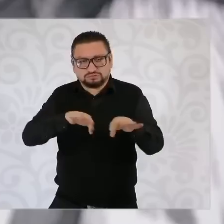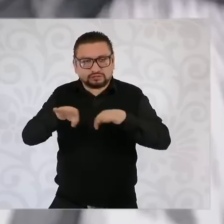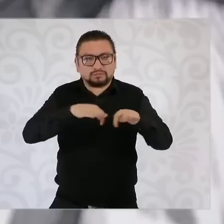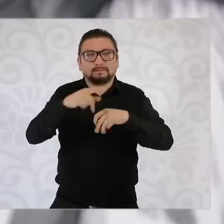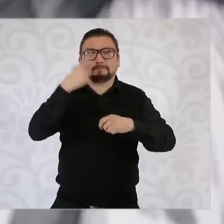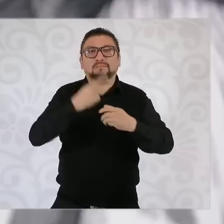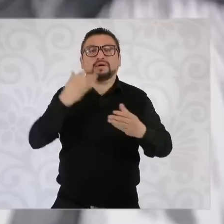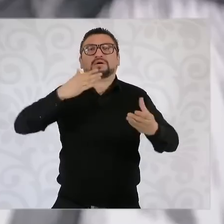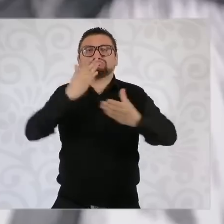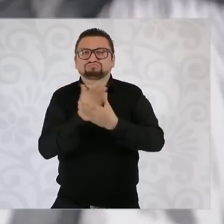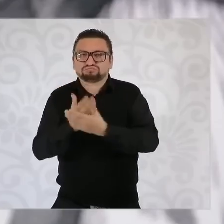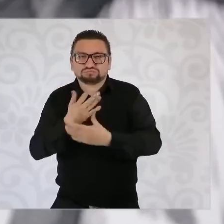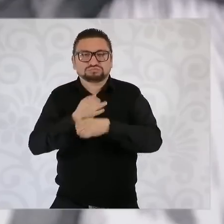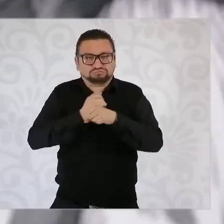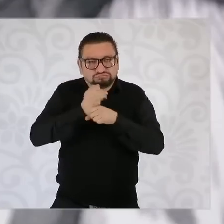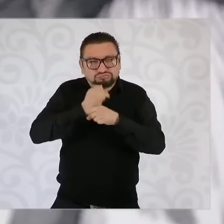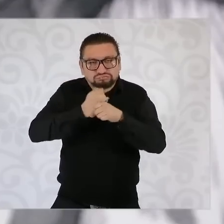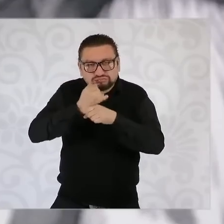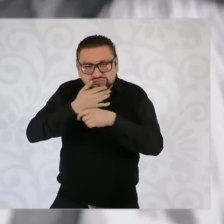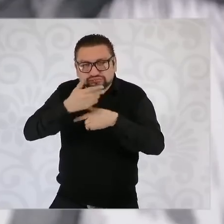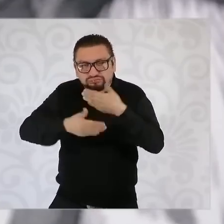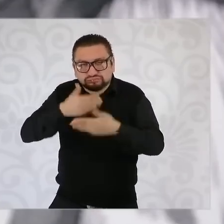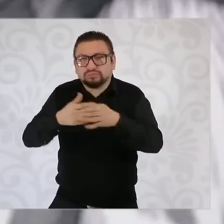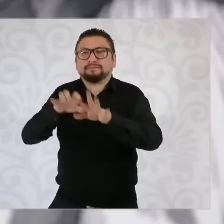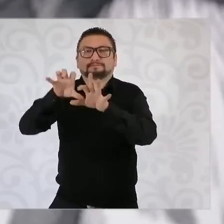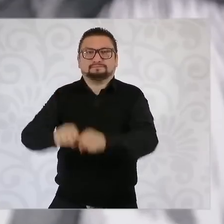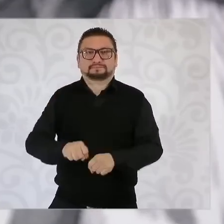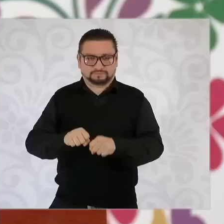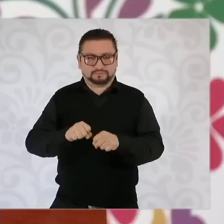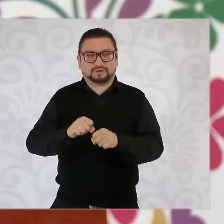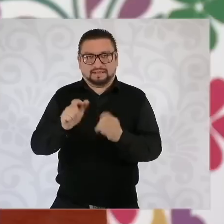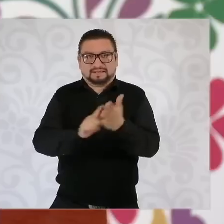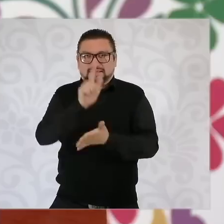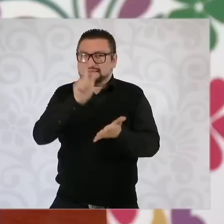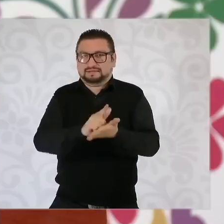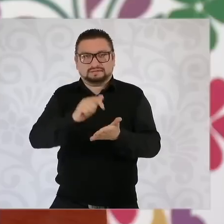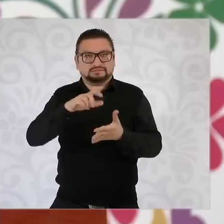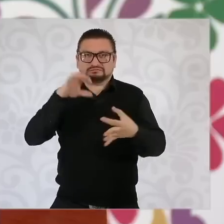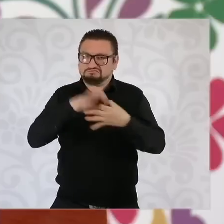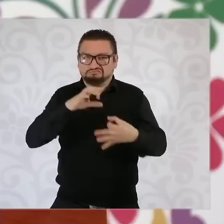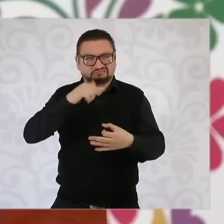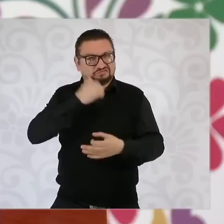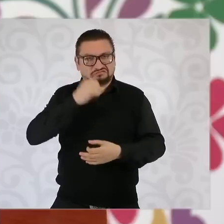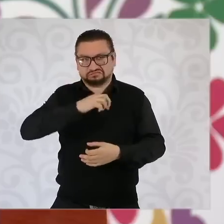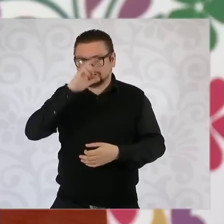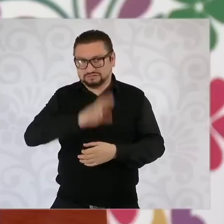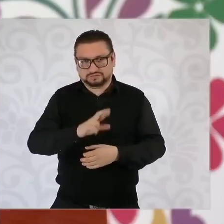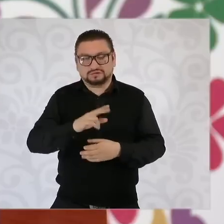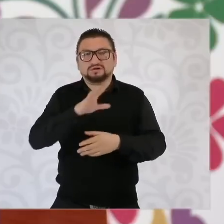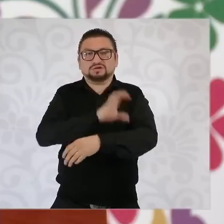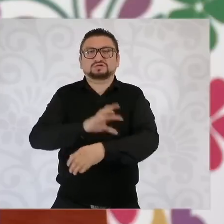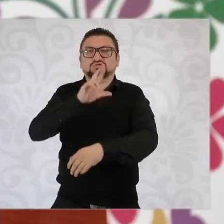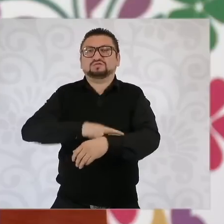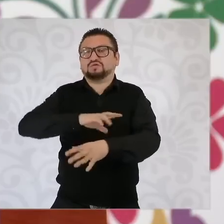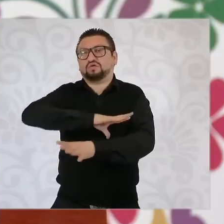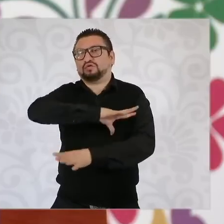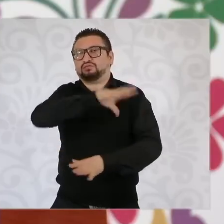de investigación que lleven a detenciones en el marco de la ley y también la coordinación integral